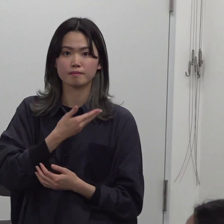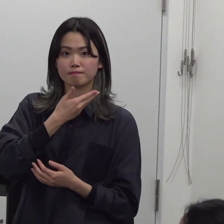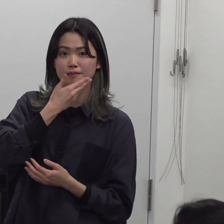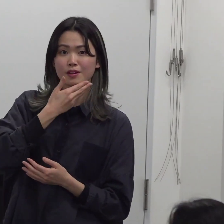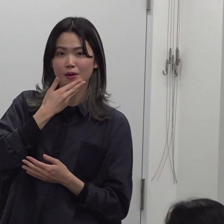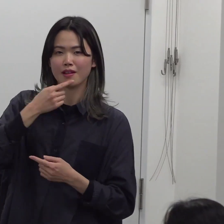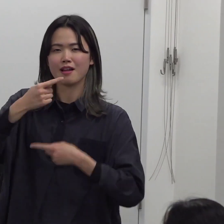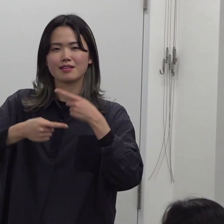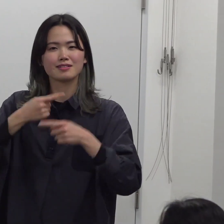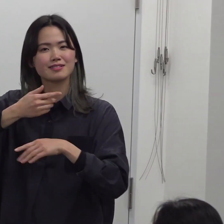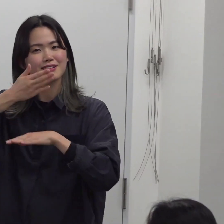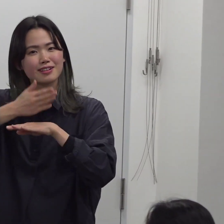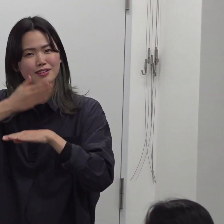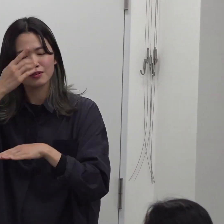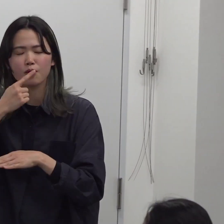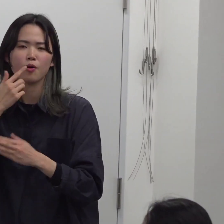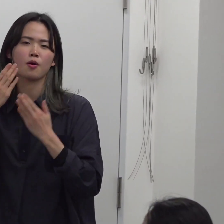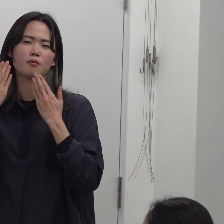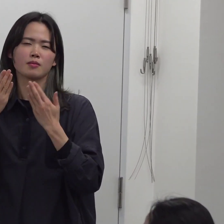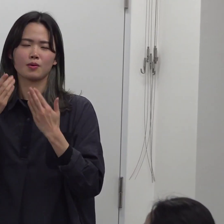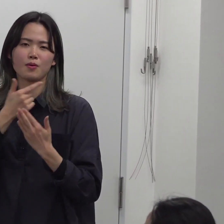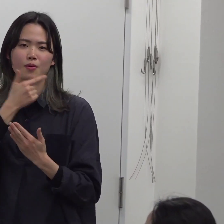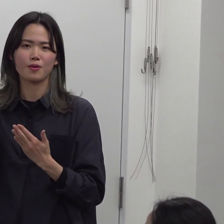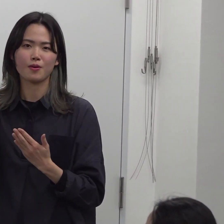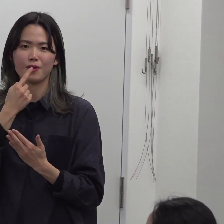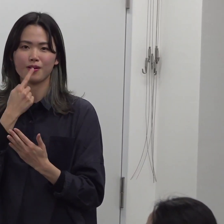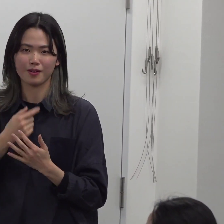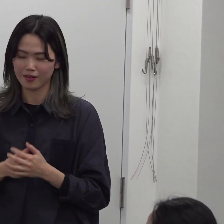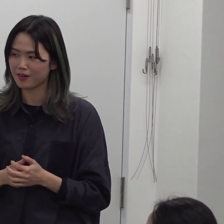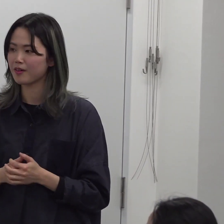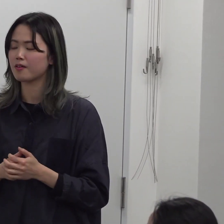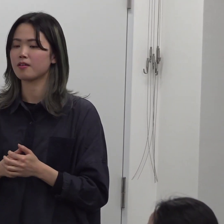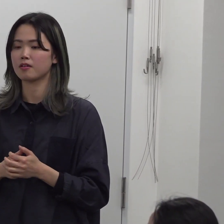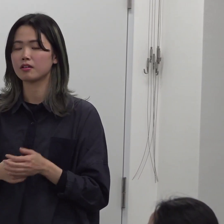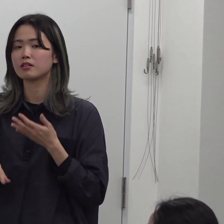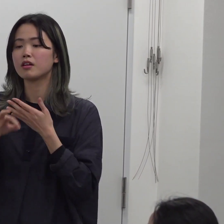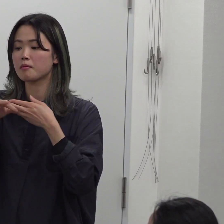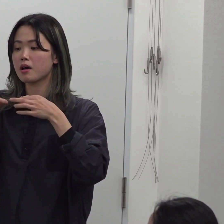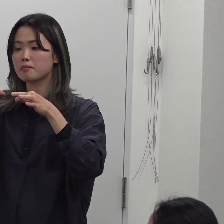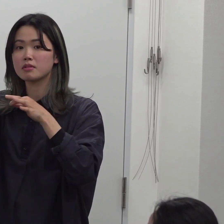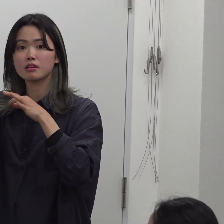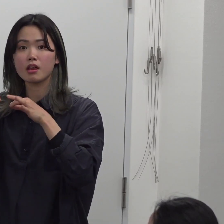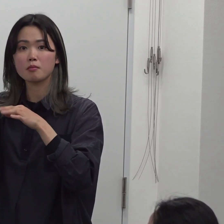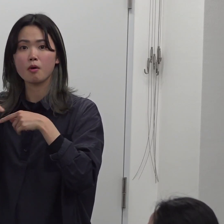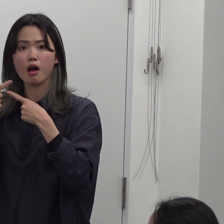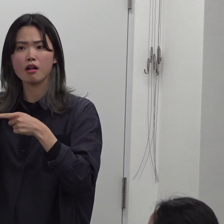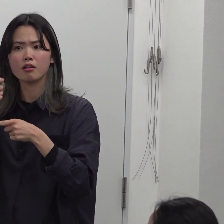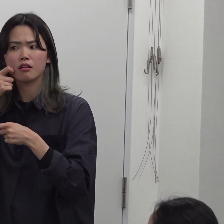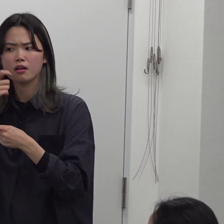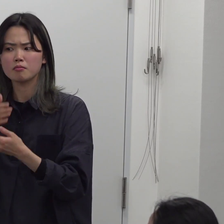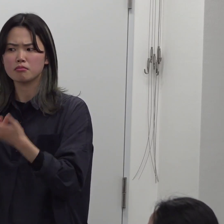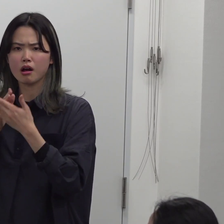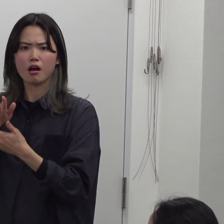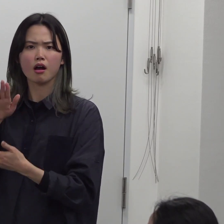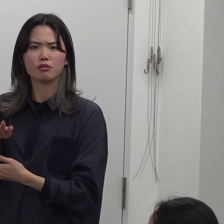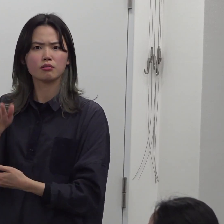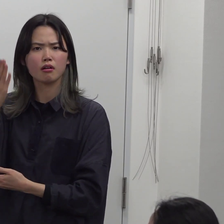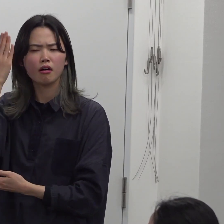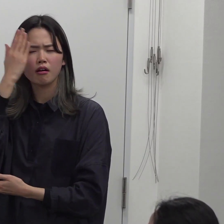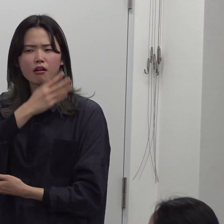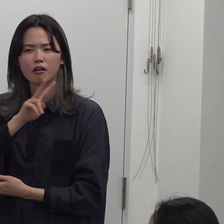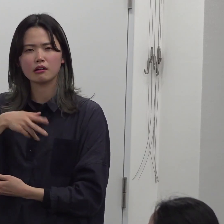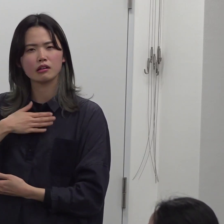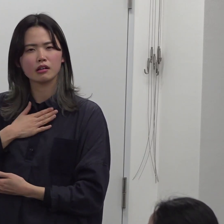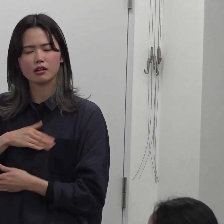とても勉強になることばかりでした お店などでも入れないことがあるとのことで理解が進むと良いと思いました